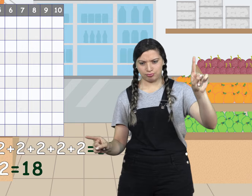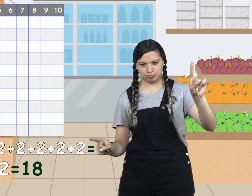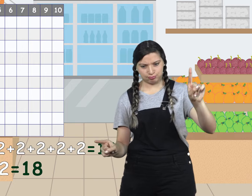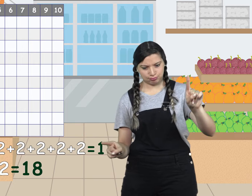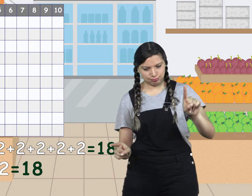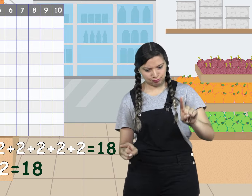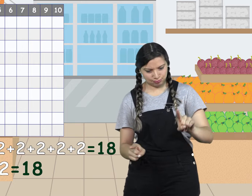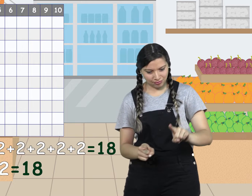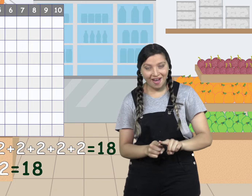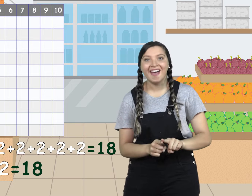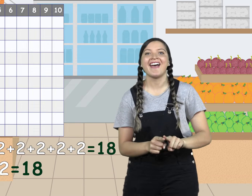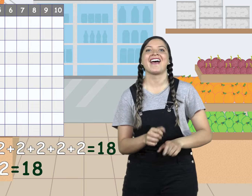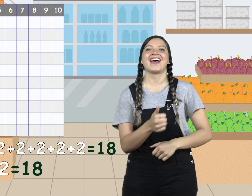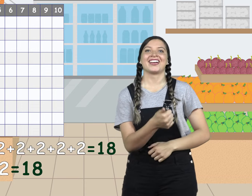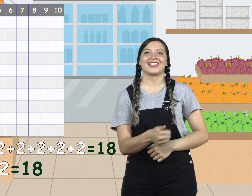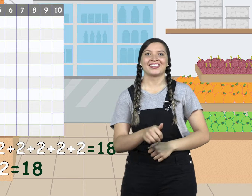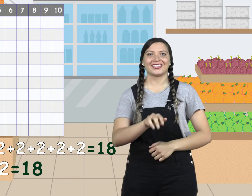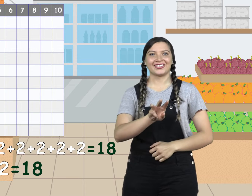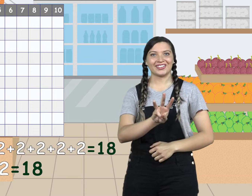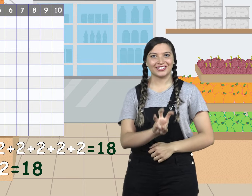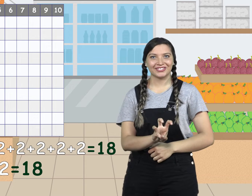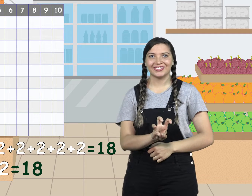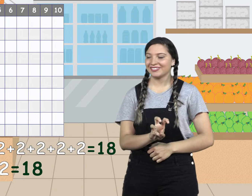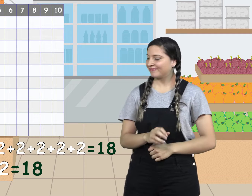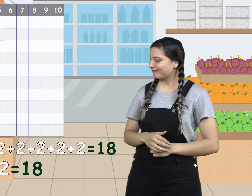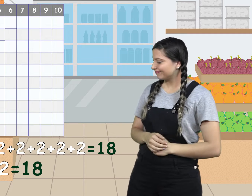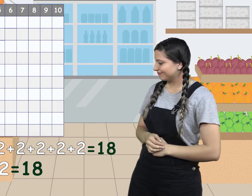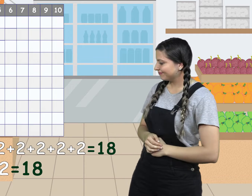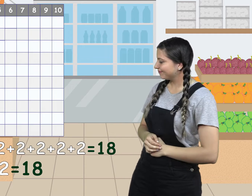La multiplicación de nueve por dos da dieciocho.